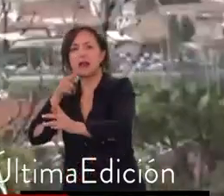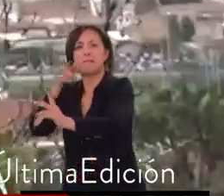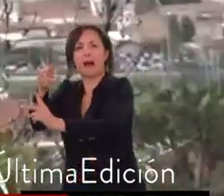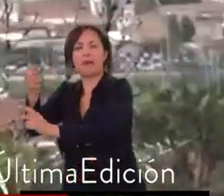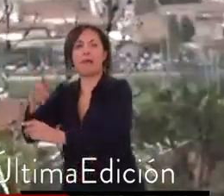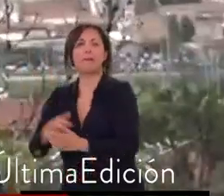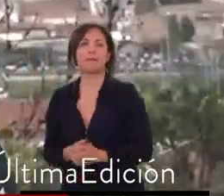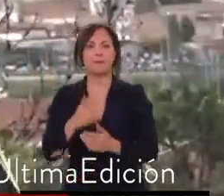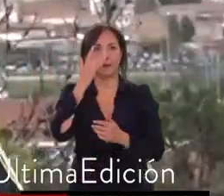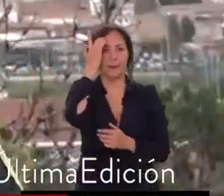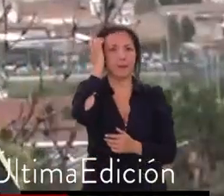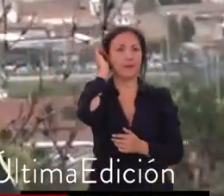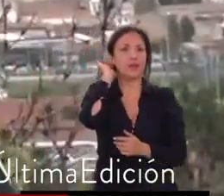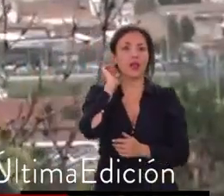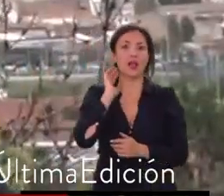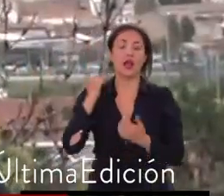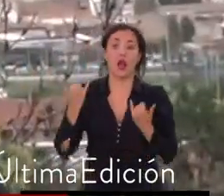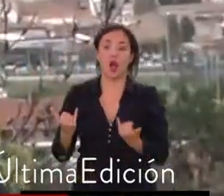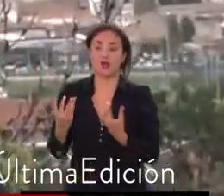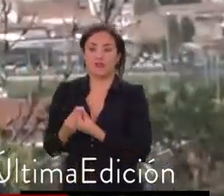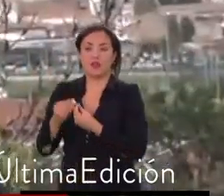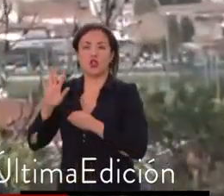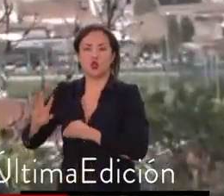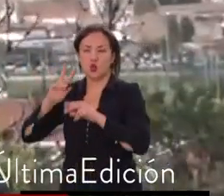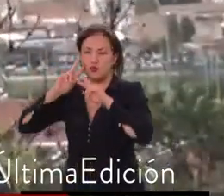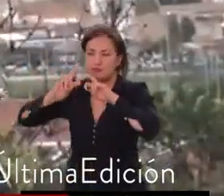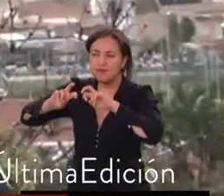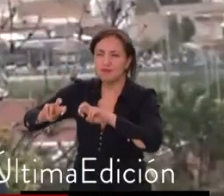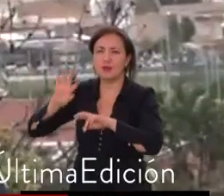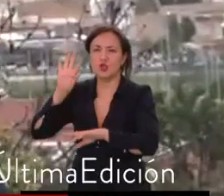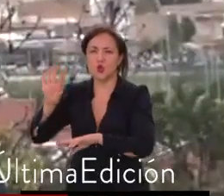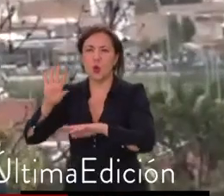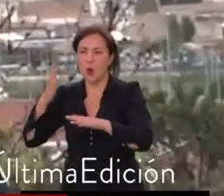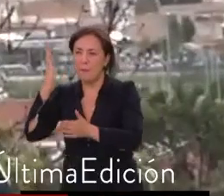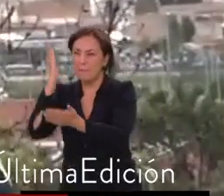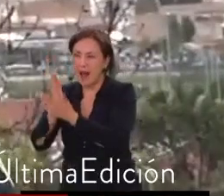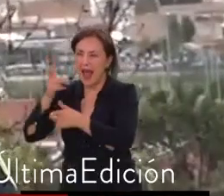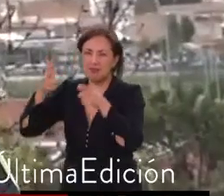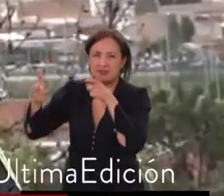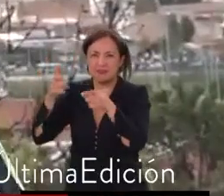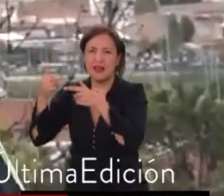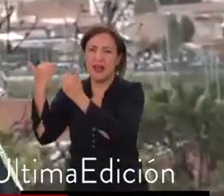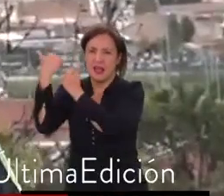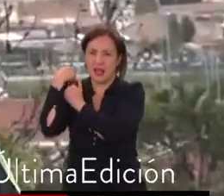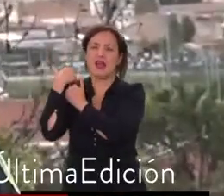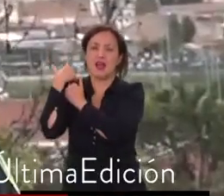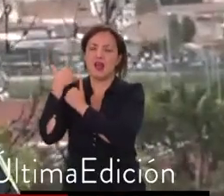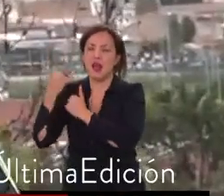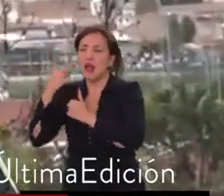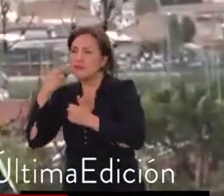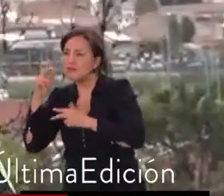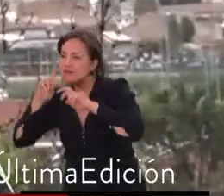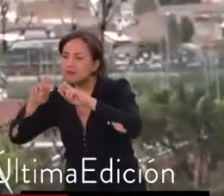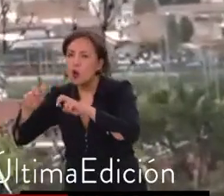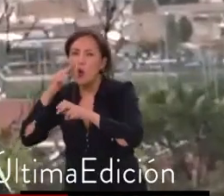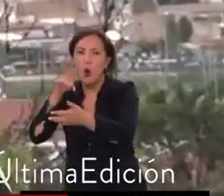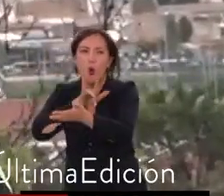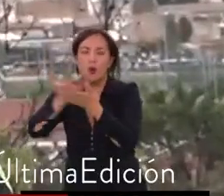forcejeo un disparo acabó con la vida de Christian Romero, de aproximadamente 28 años, las autoridades ofrecen una